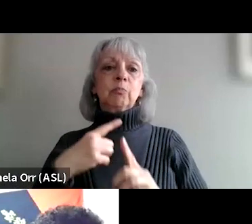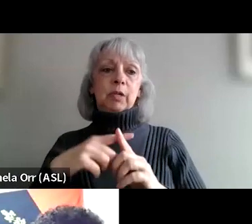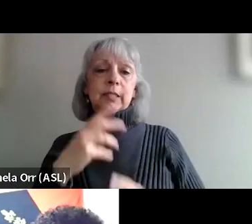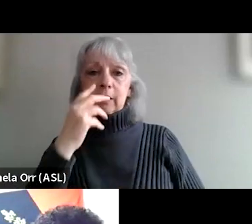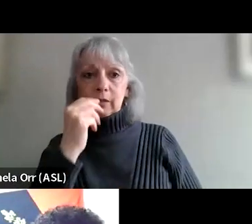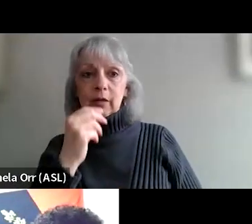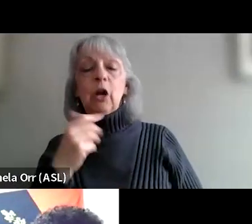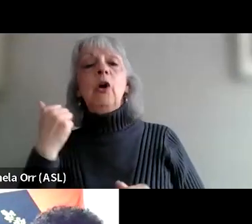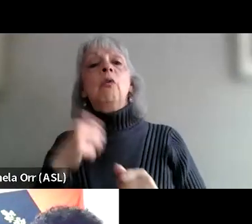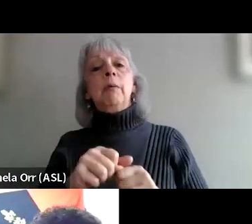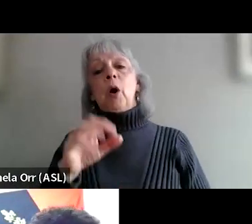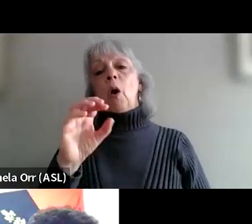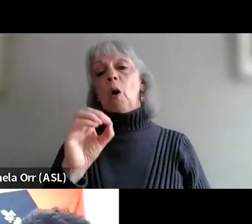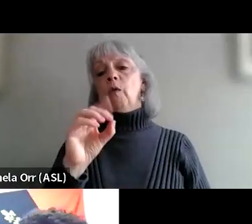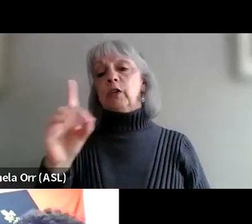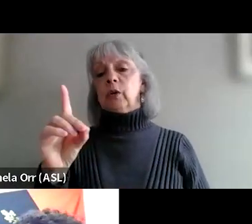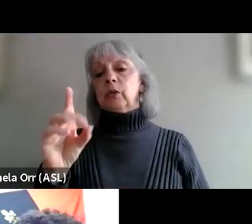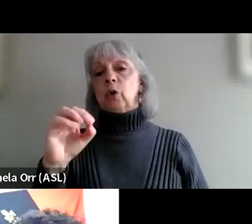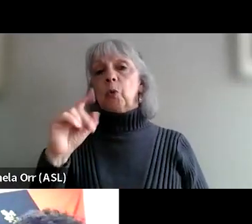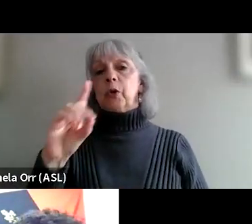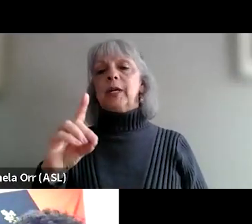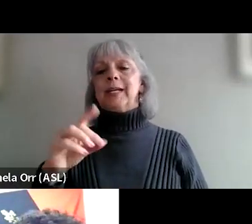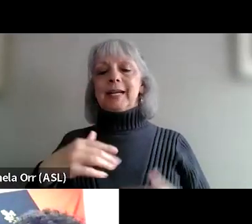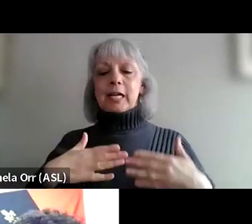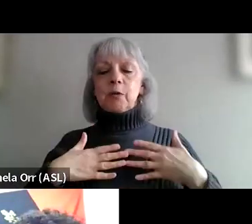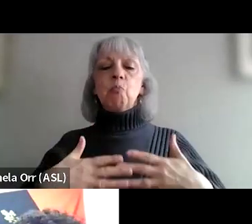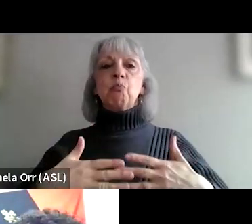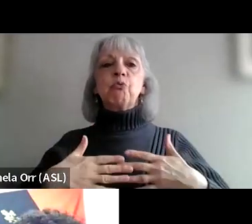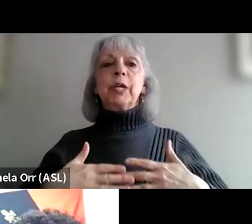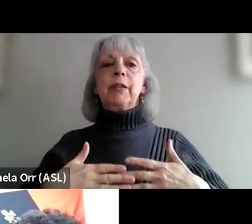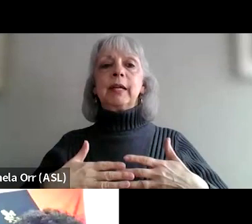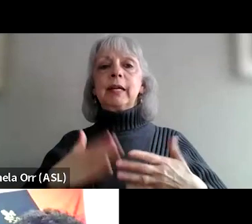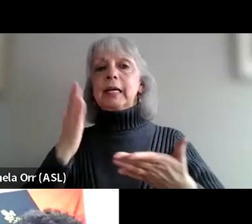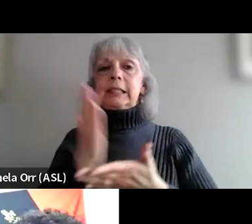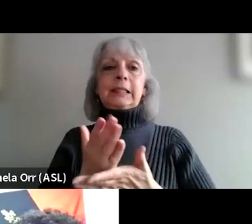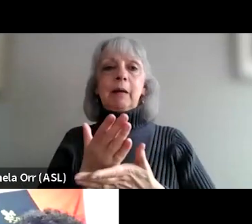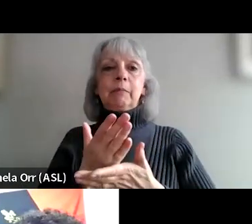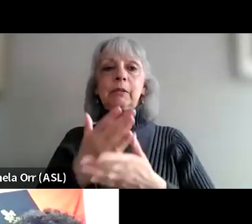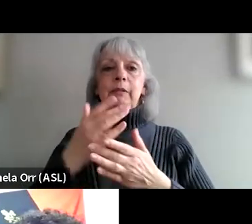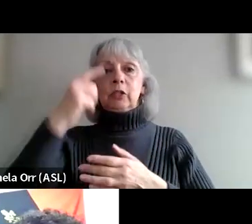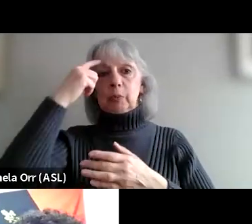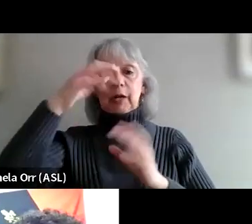es una depresión respiratoria, o sea, los pulmones dejan de comunicarse con el cerebro y dejan de respirar.